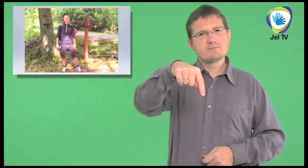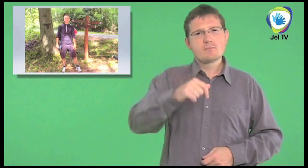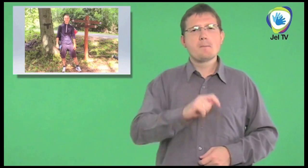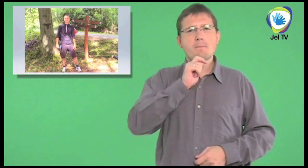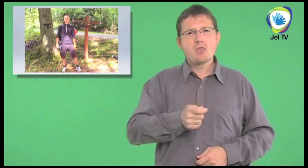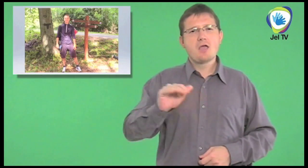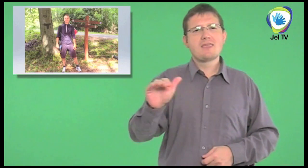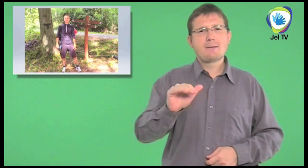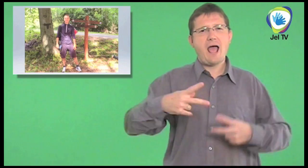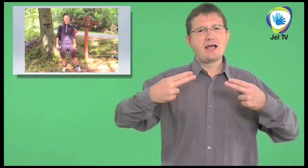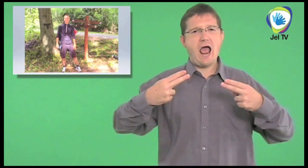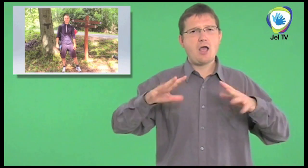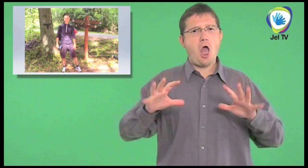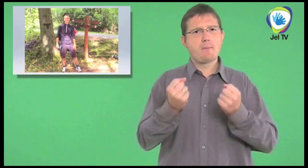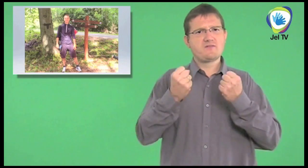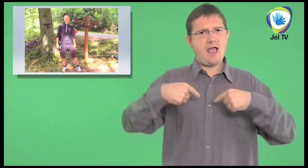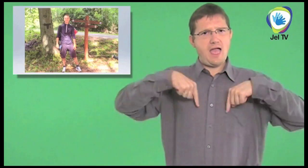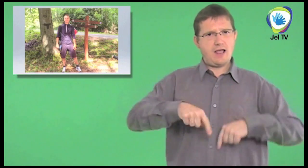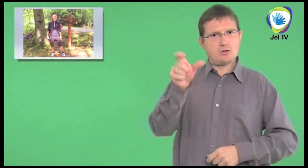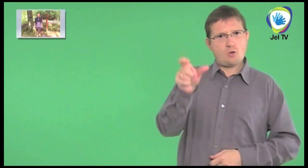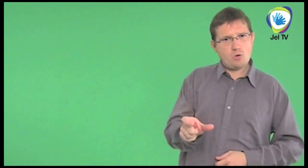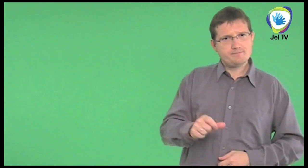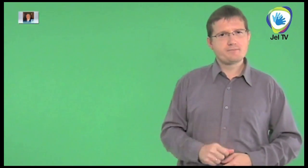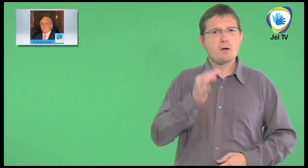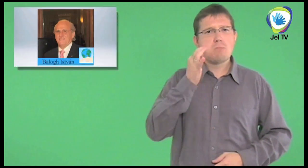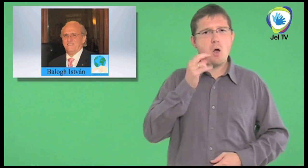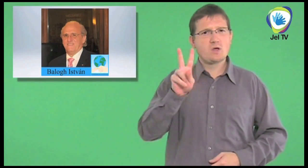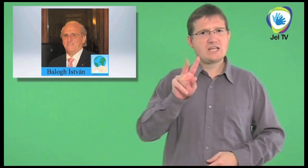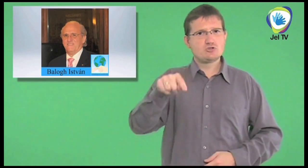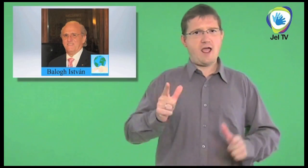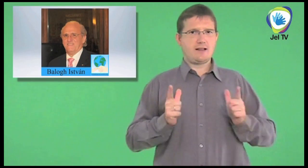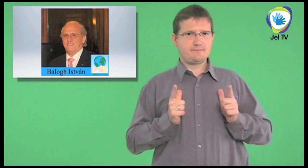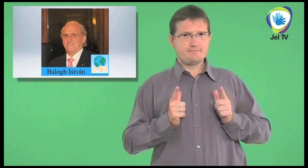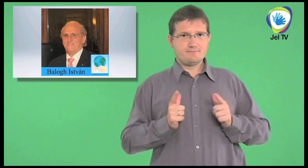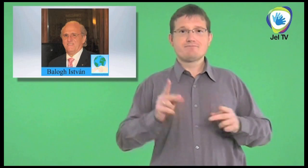Ott a Magyar Gyermekrák Alapítvány elnöke, Balogh István várta.